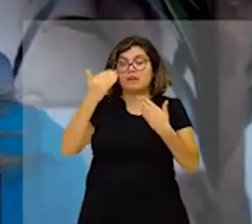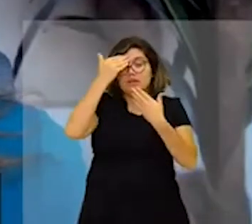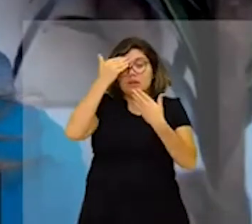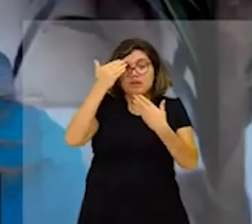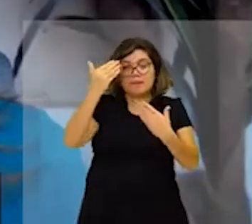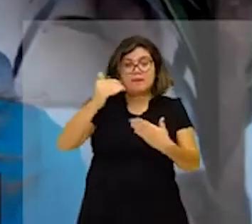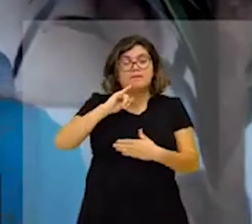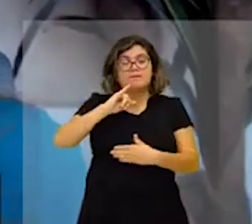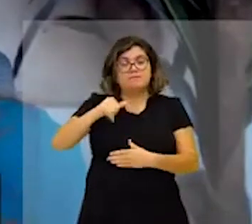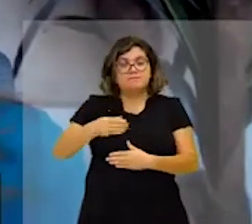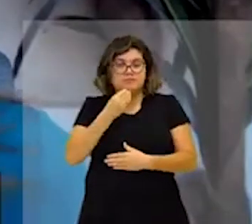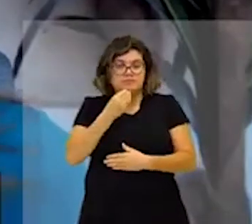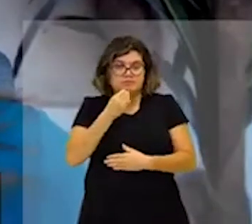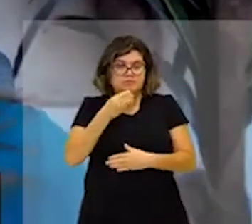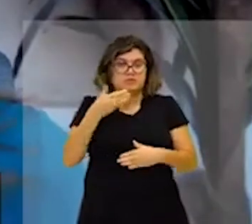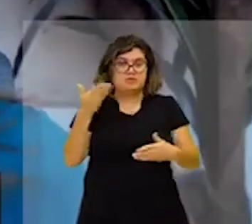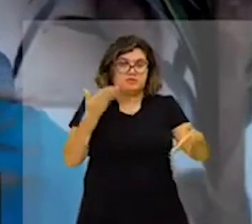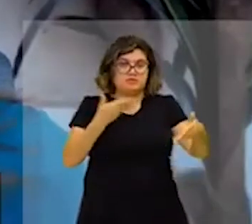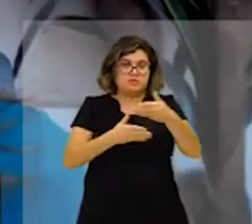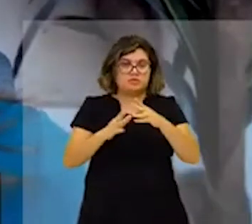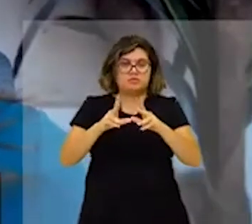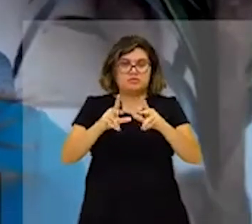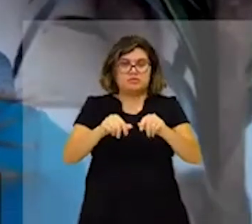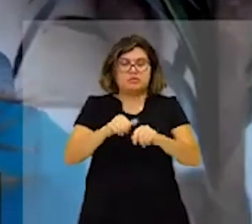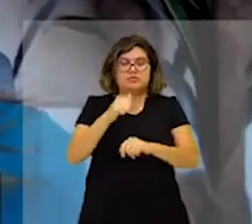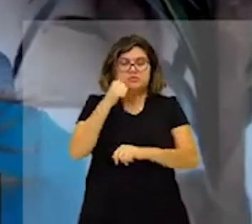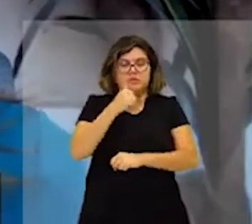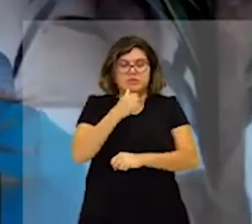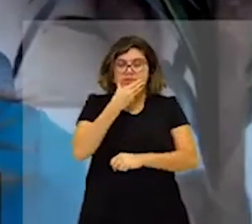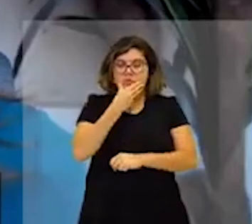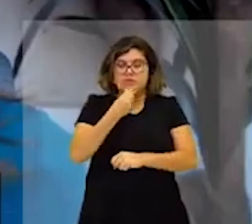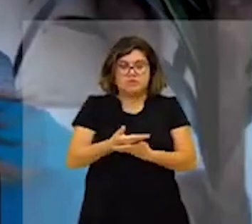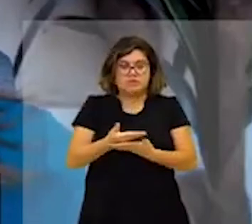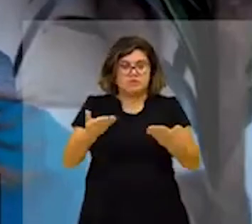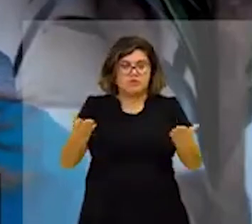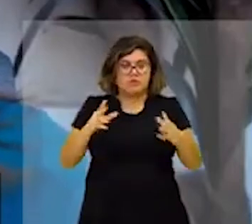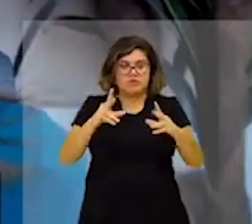de estar aqui partilhando com todas que estão aqui a mesa e todos que agora nos envolvem a